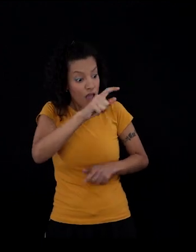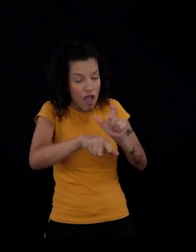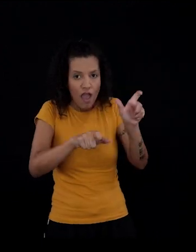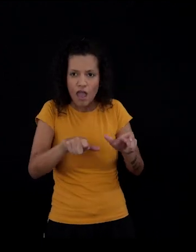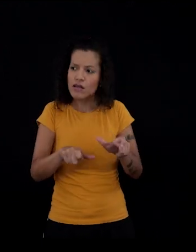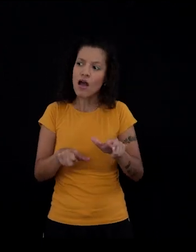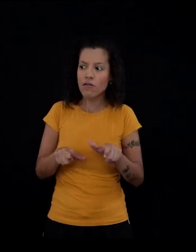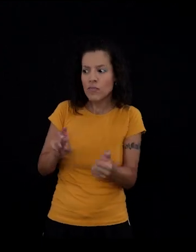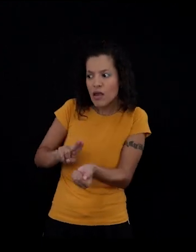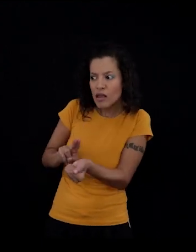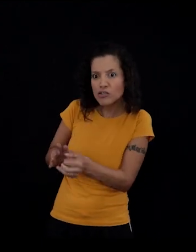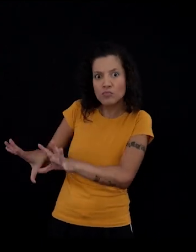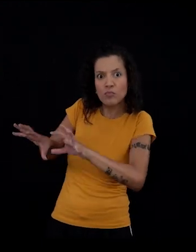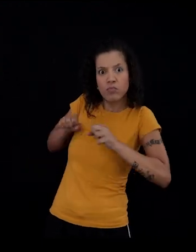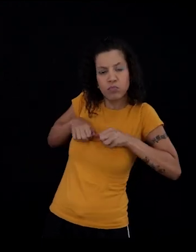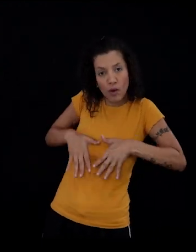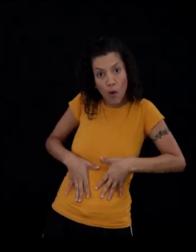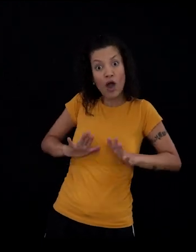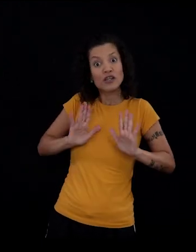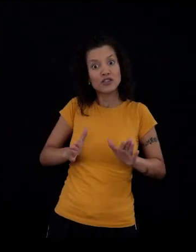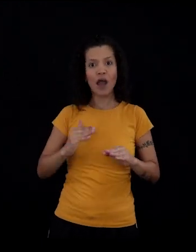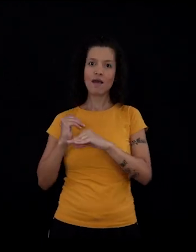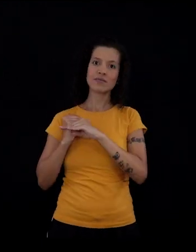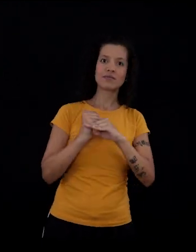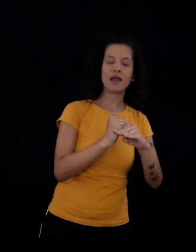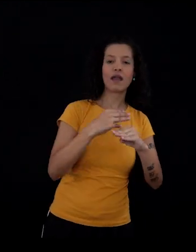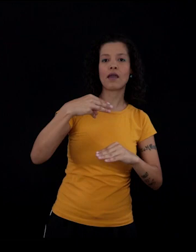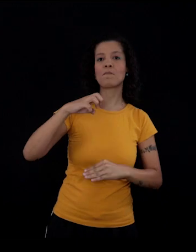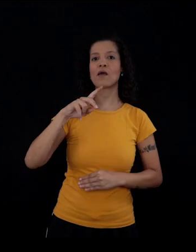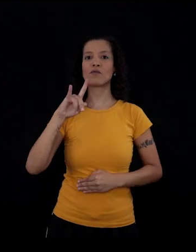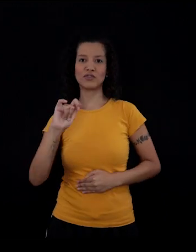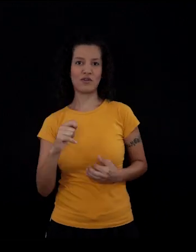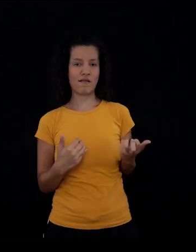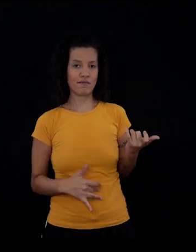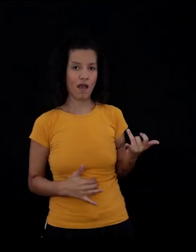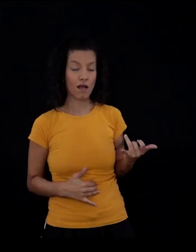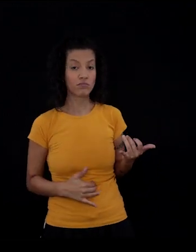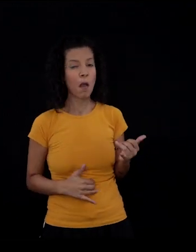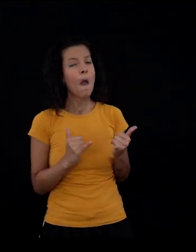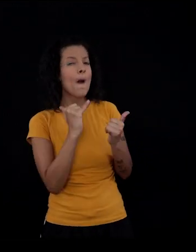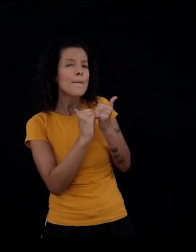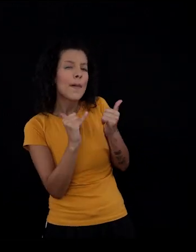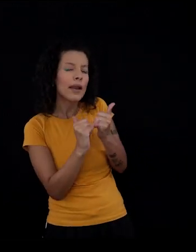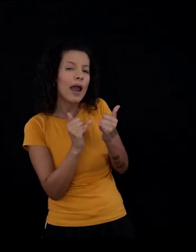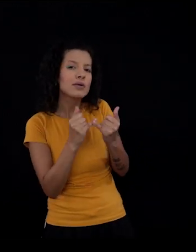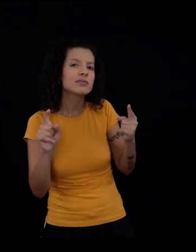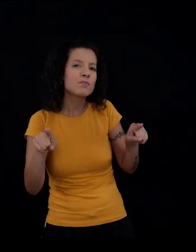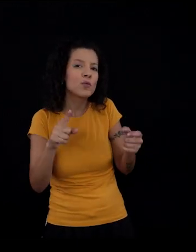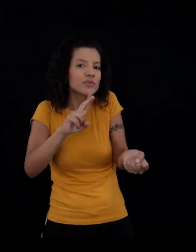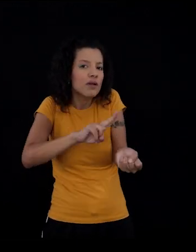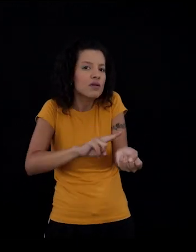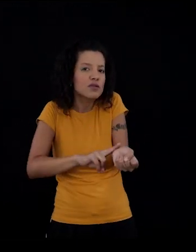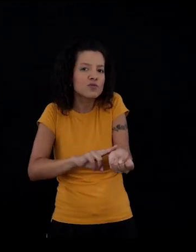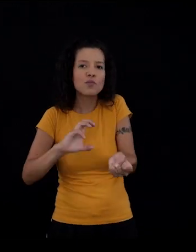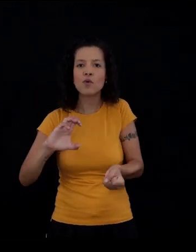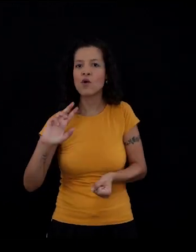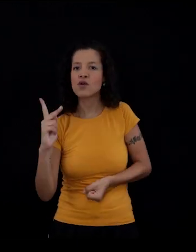Acho que ela pegando o ritmo ela já jogava a melodia na guitarra – muito parecido com o choro, que já tinha outra influência.